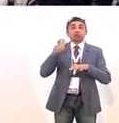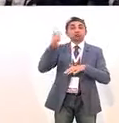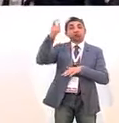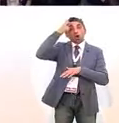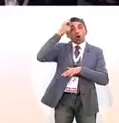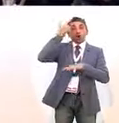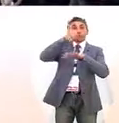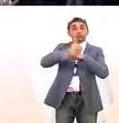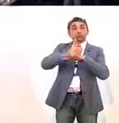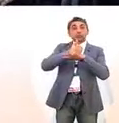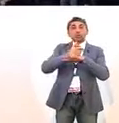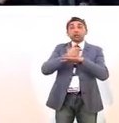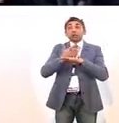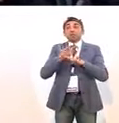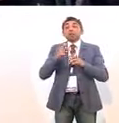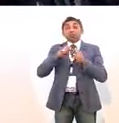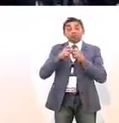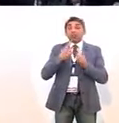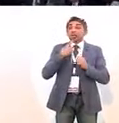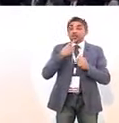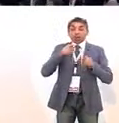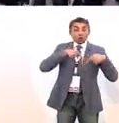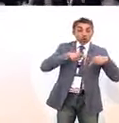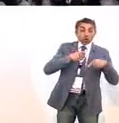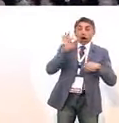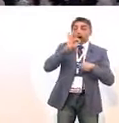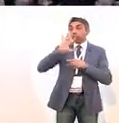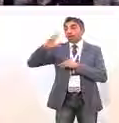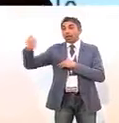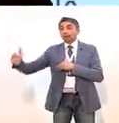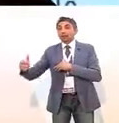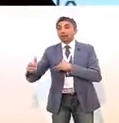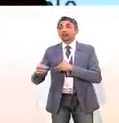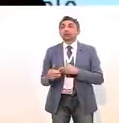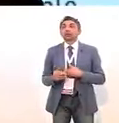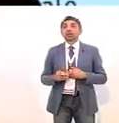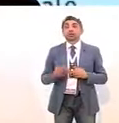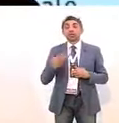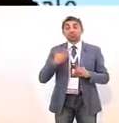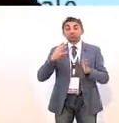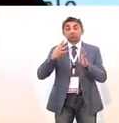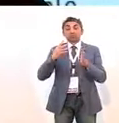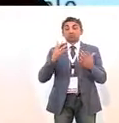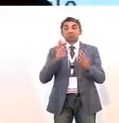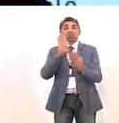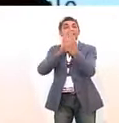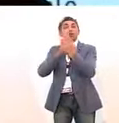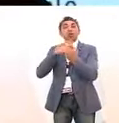è se ci saremo noi o ci saranno gli altri. Allora ci sono di fronte a noi 4 mesi, 5 mesi,